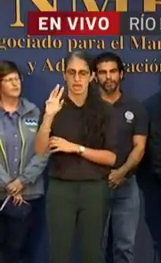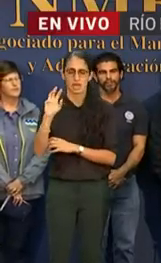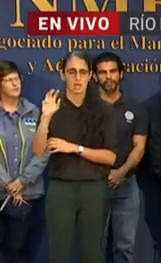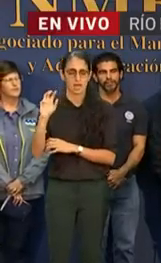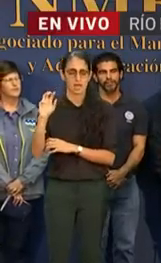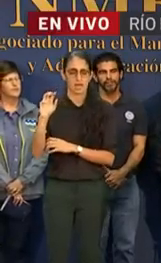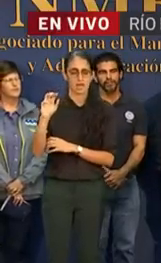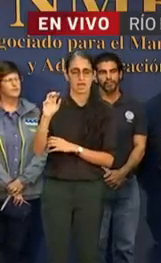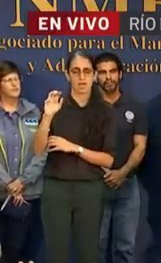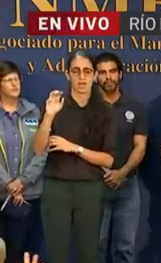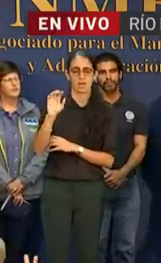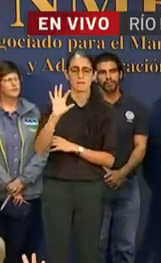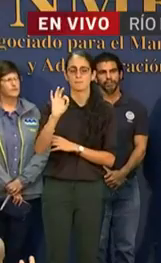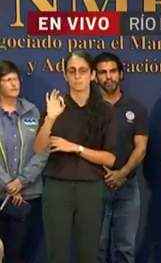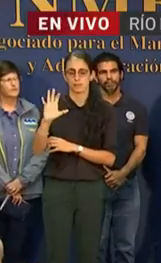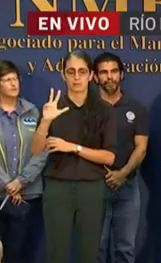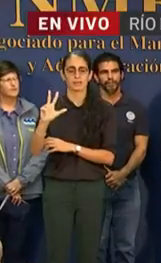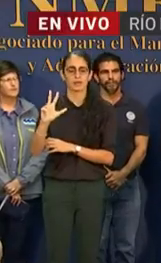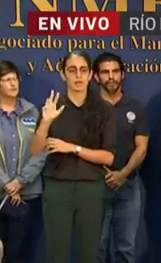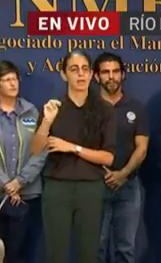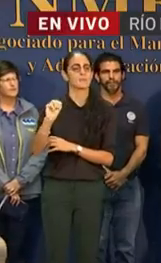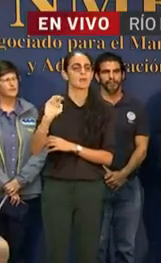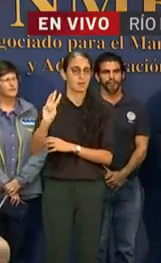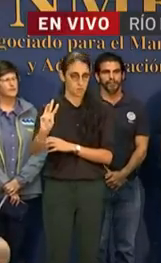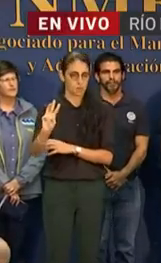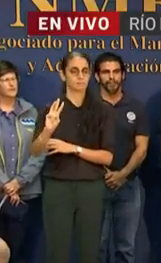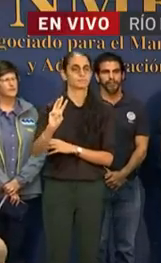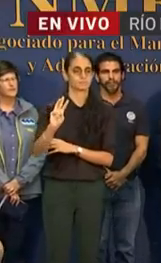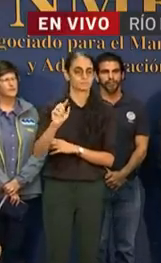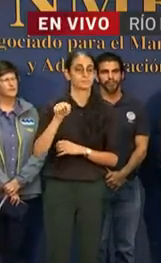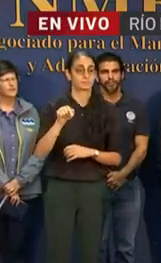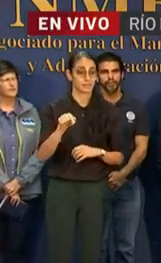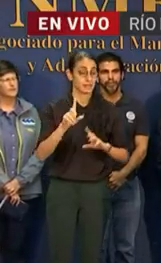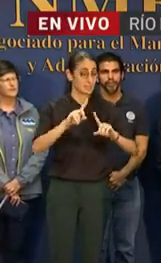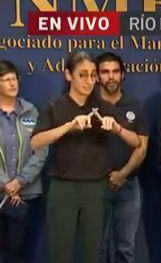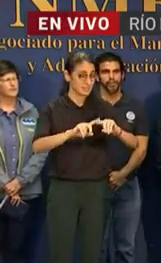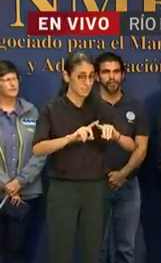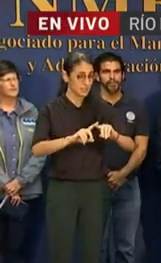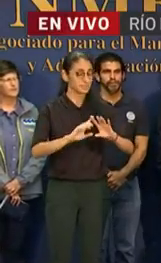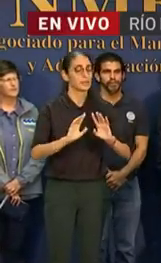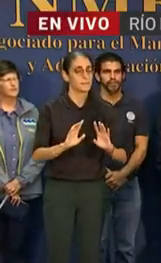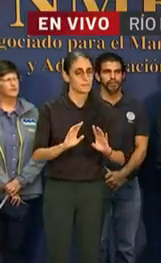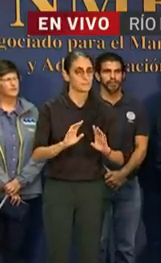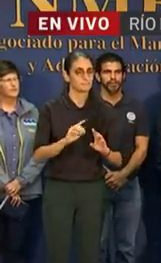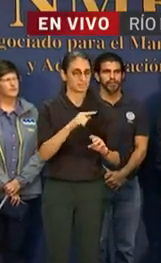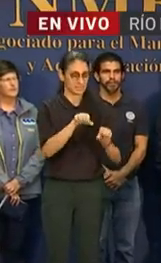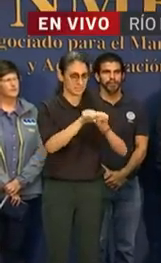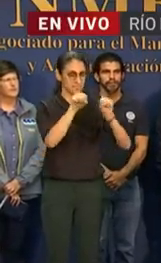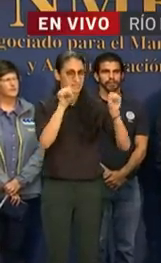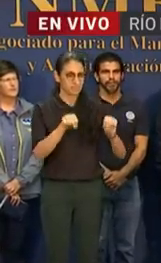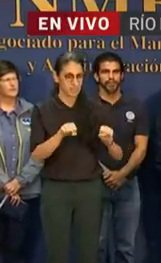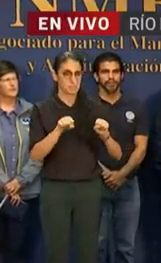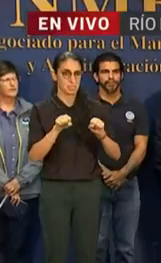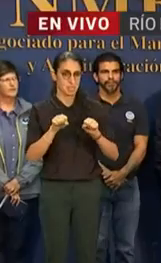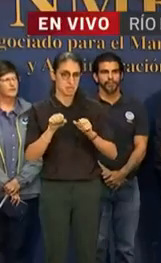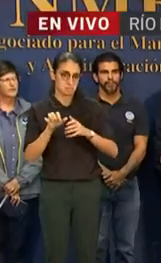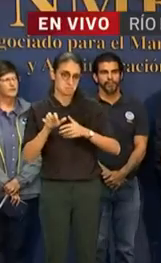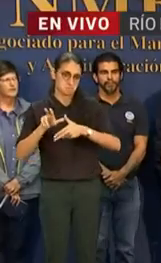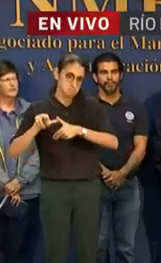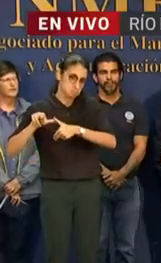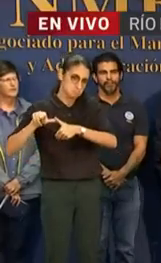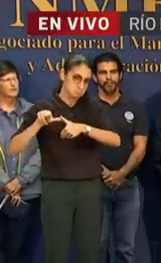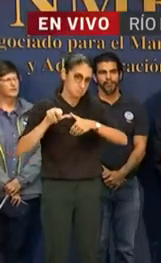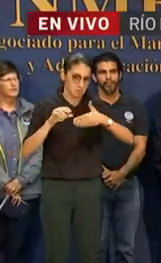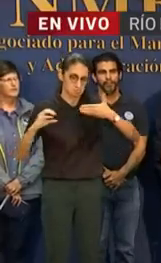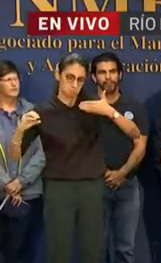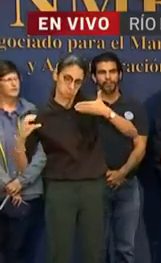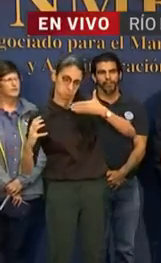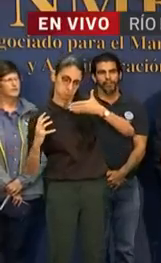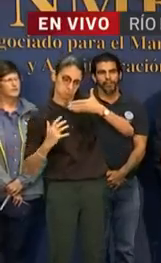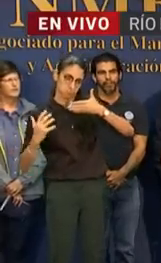SAN JUAN, PALOSECO, AGUIRRE,